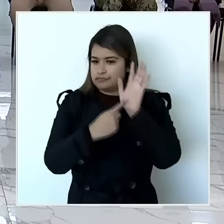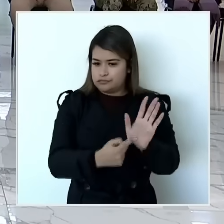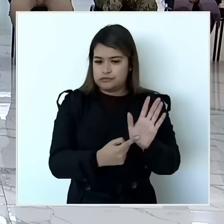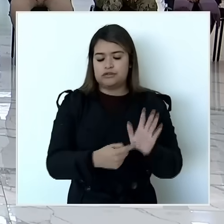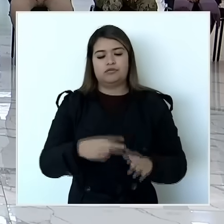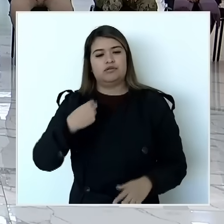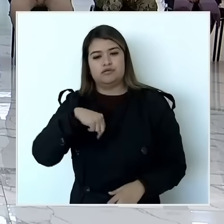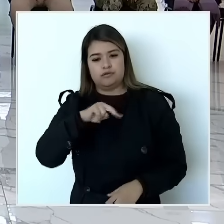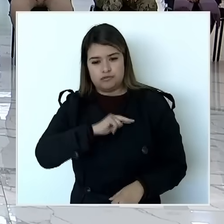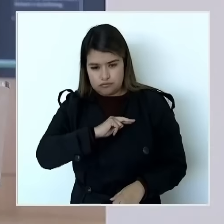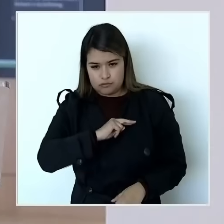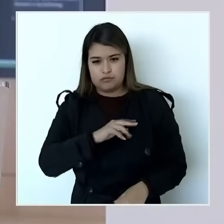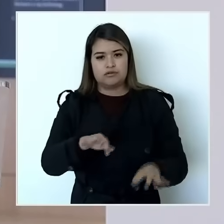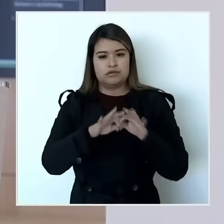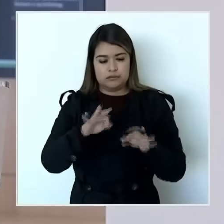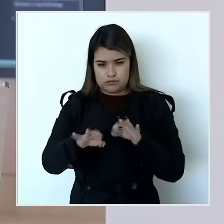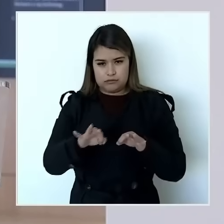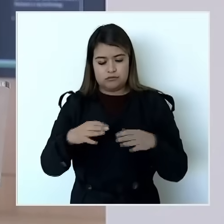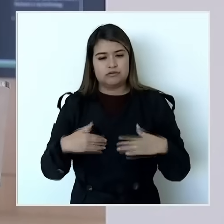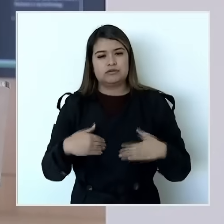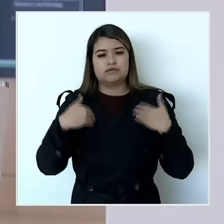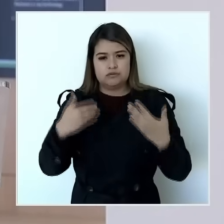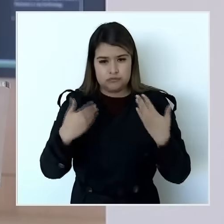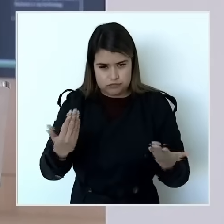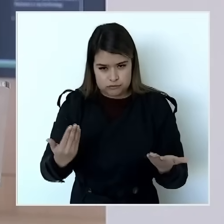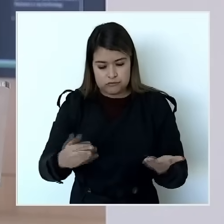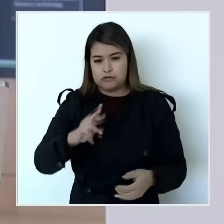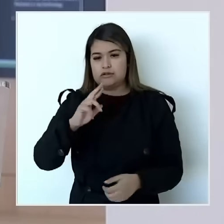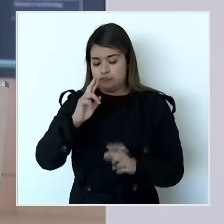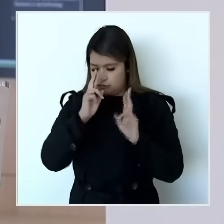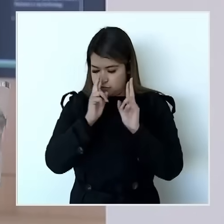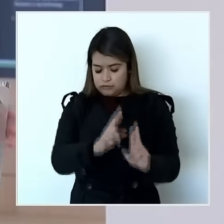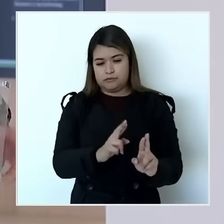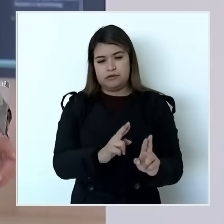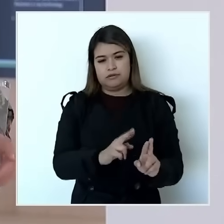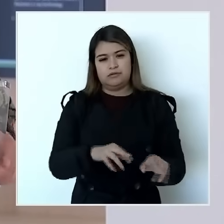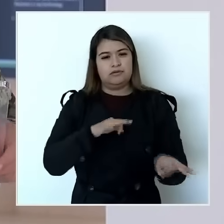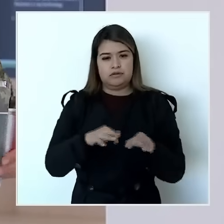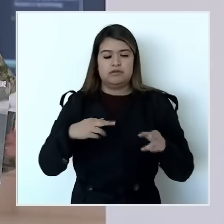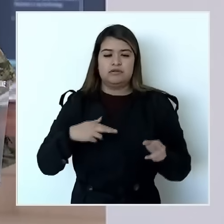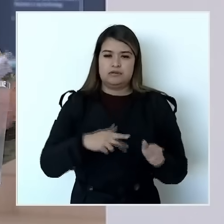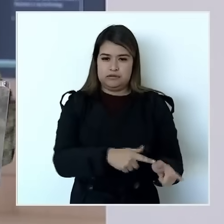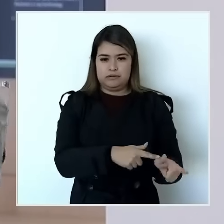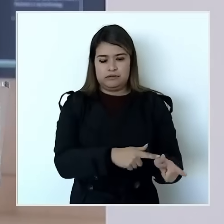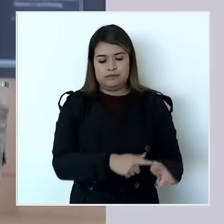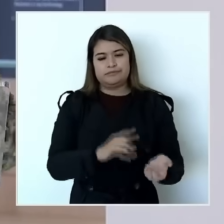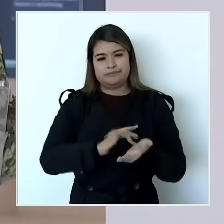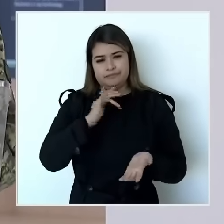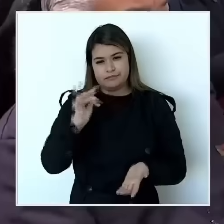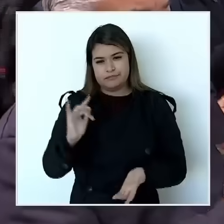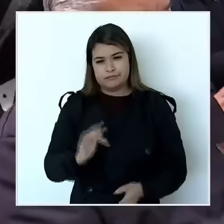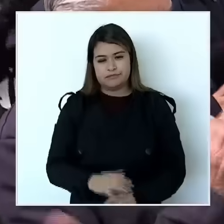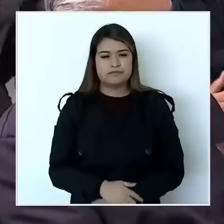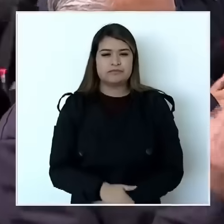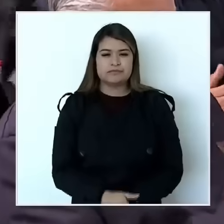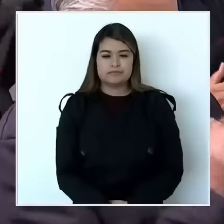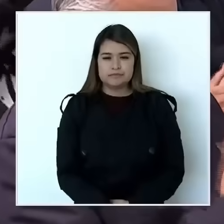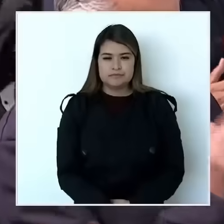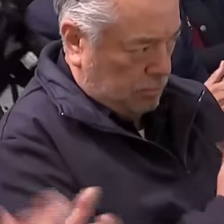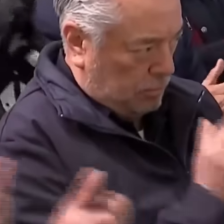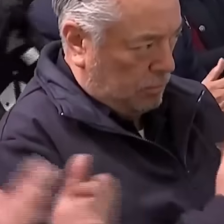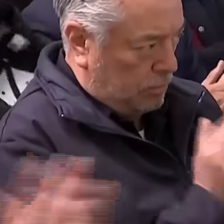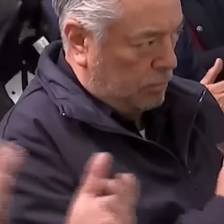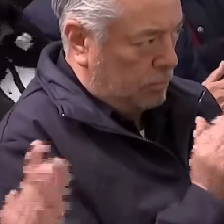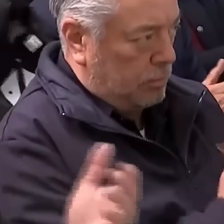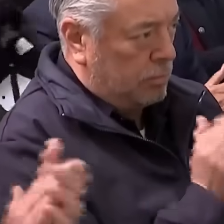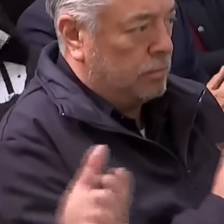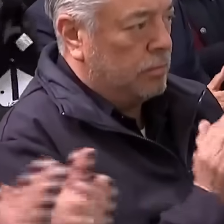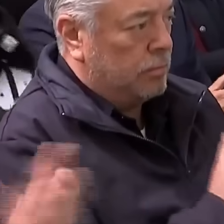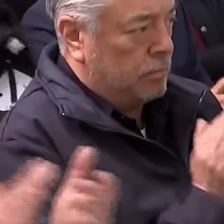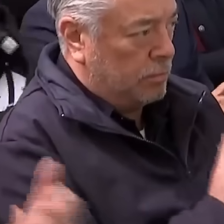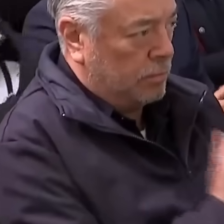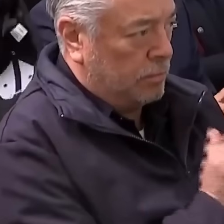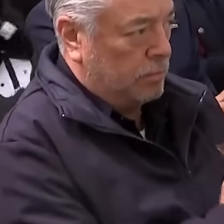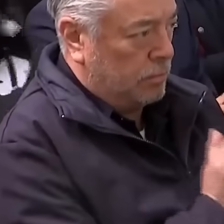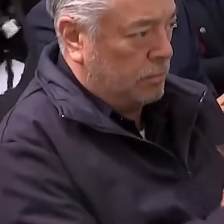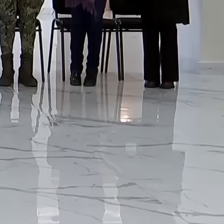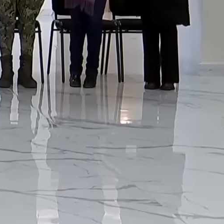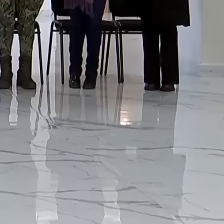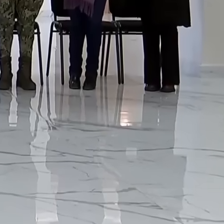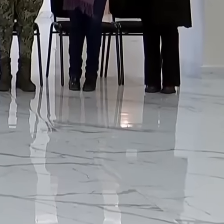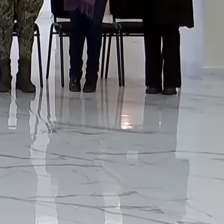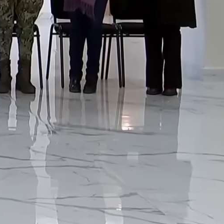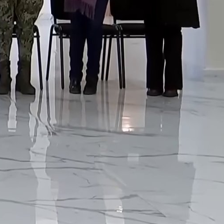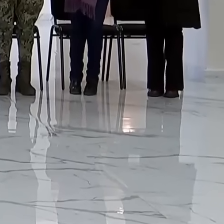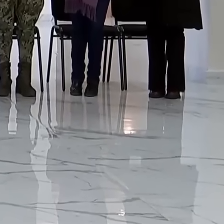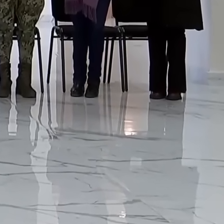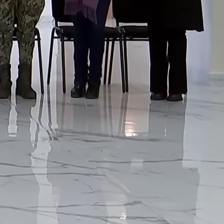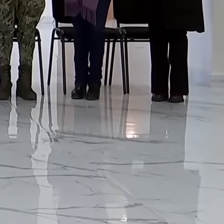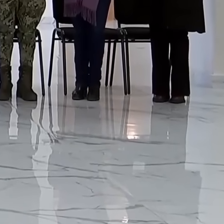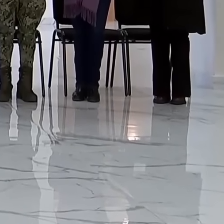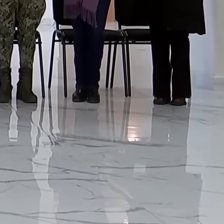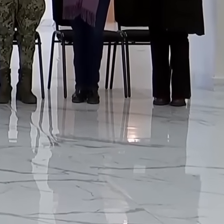sobre todo seguiremos demostrando nuestra lealtad institucional al pueblo de México. Muchas gracias.